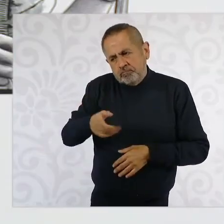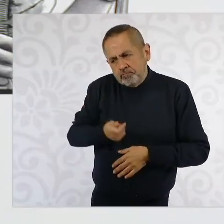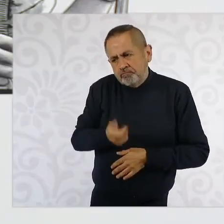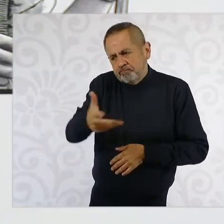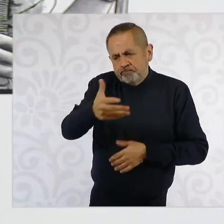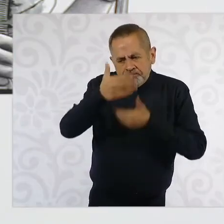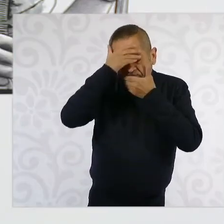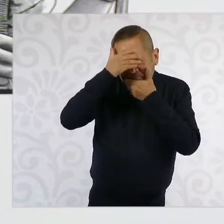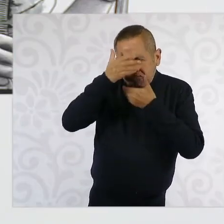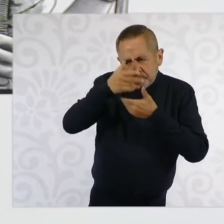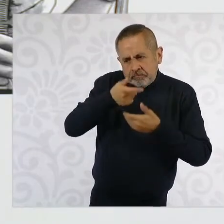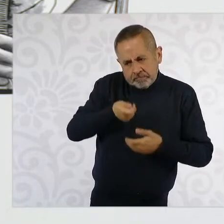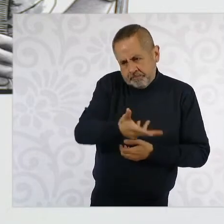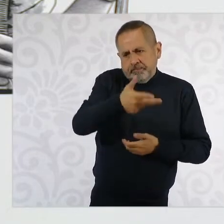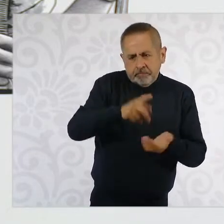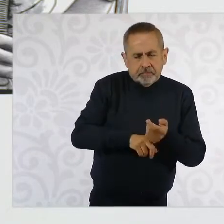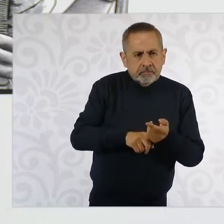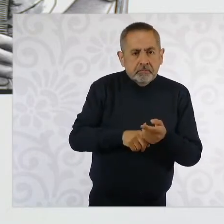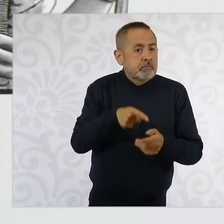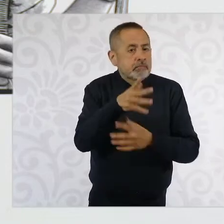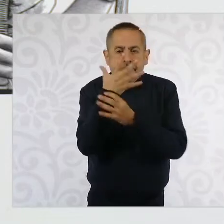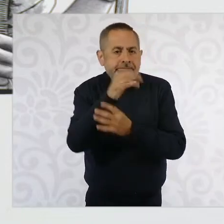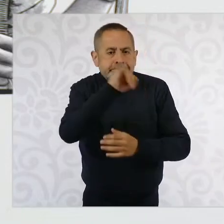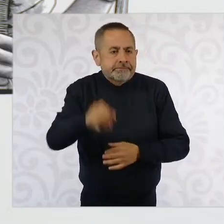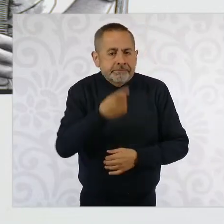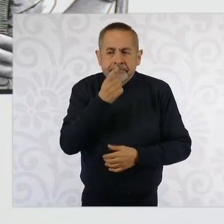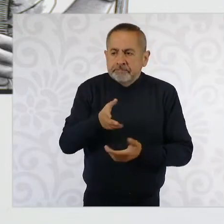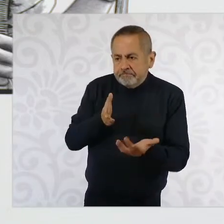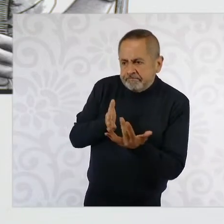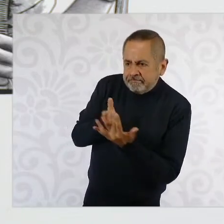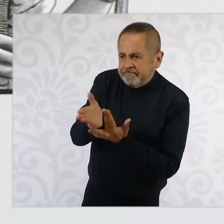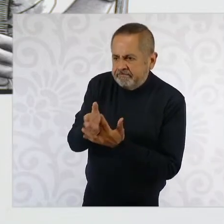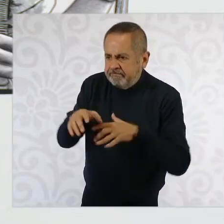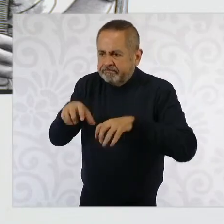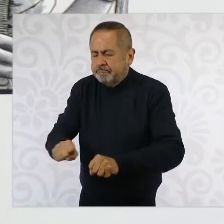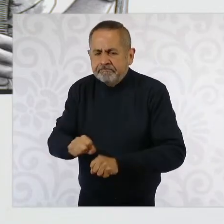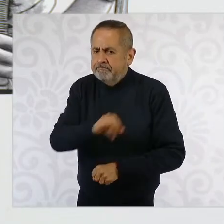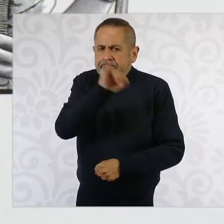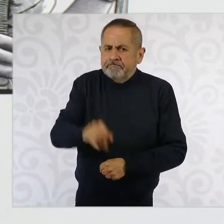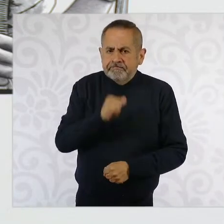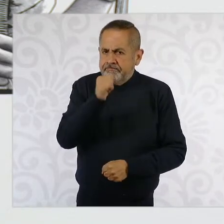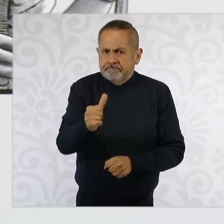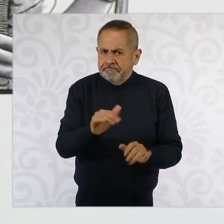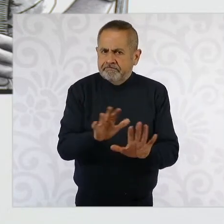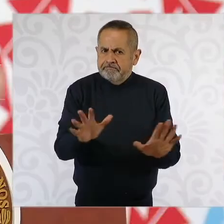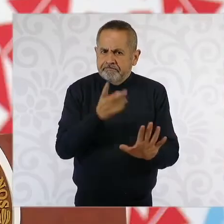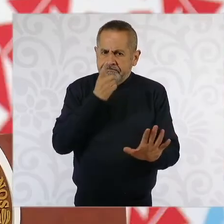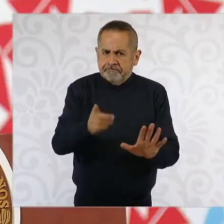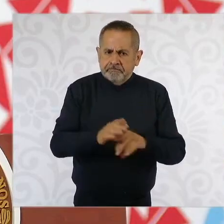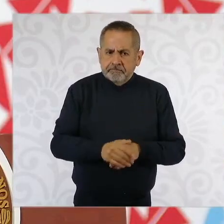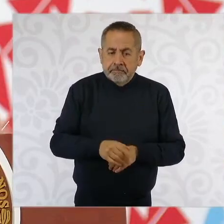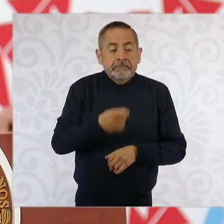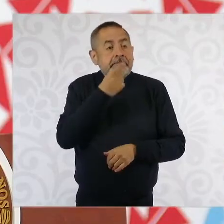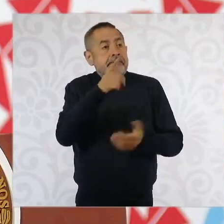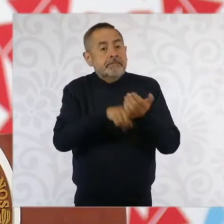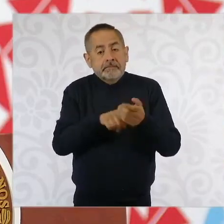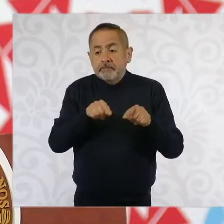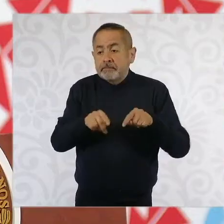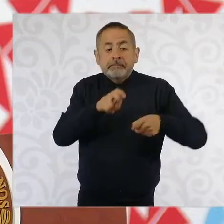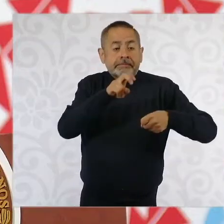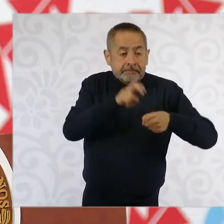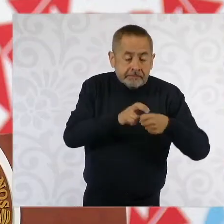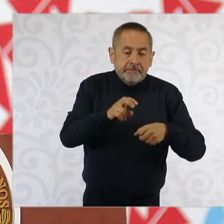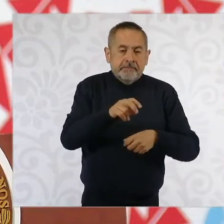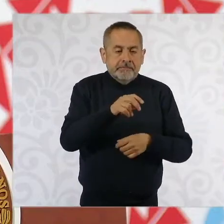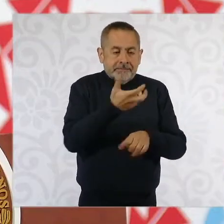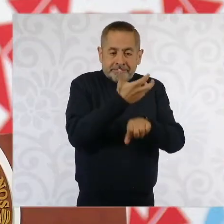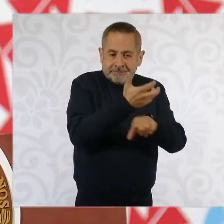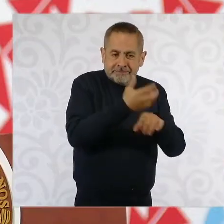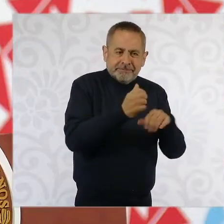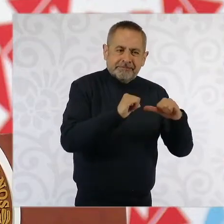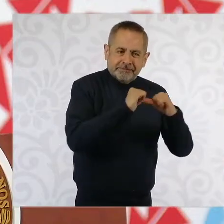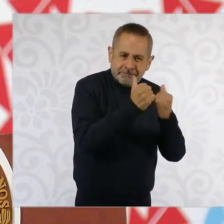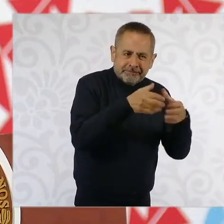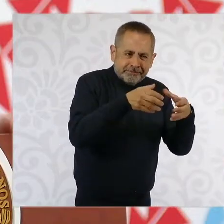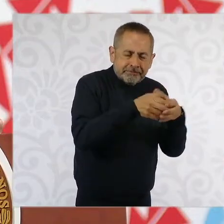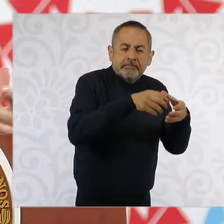en México nunca incluso habla de las propias agencias hacia Estados Unidos Entonces qué pienso